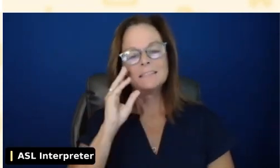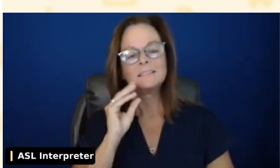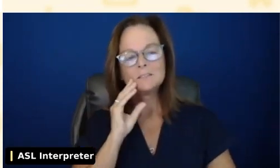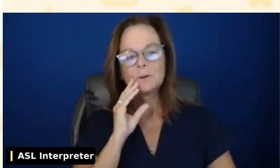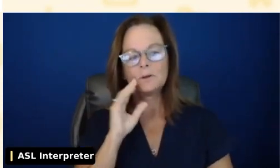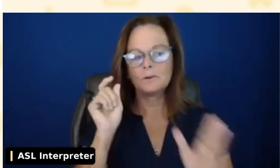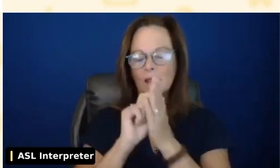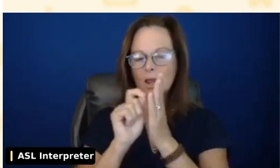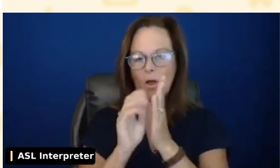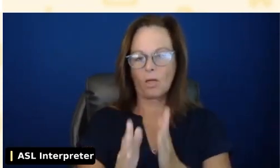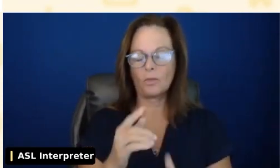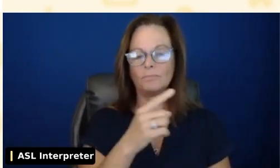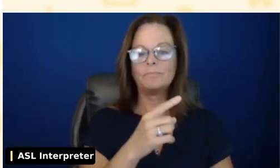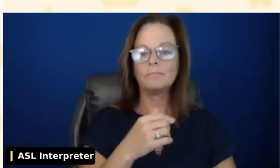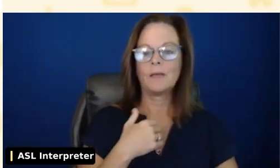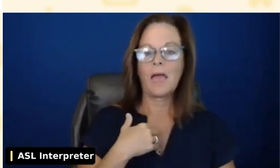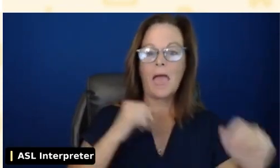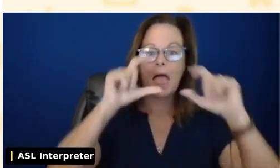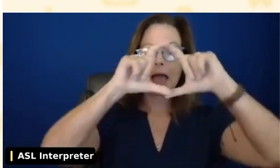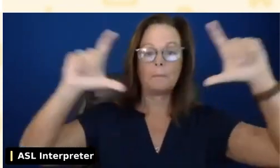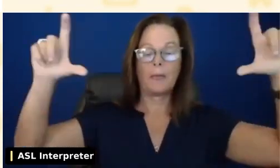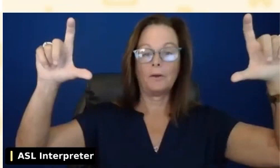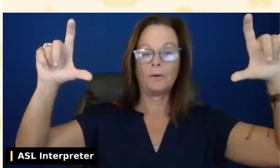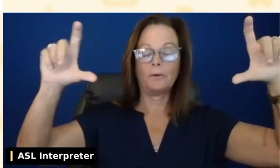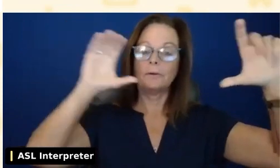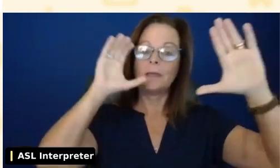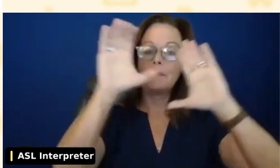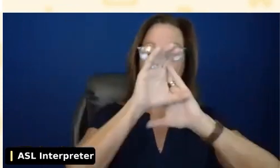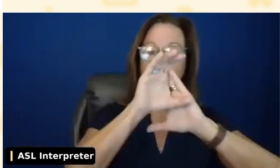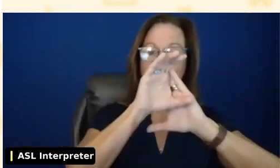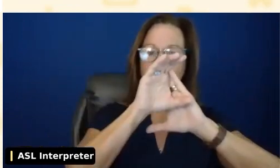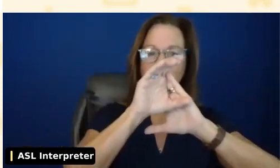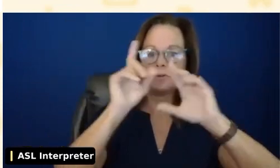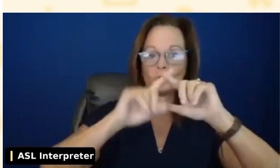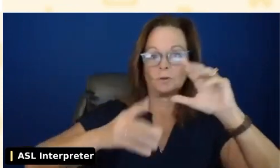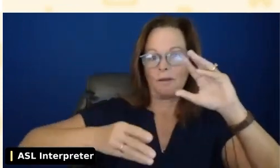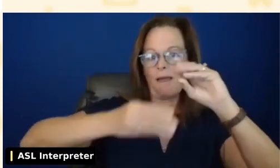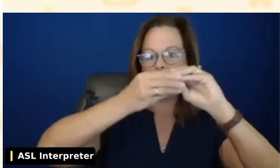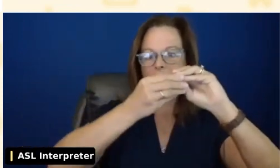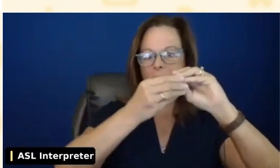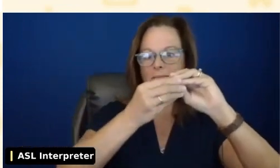donde tenía una imagen de banner y no se me permitía agregar ningún texto alternativo.